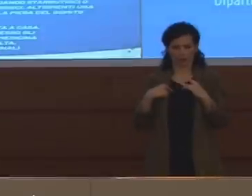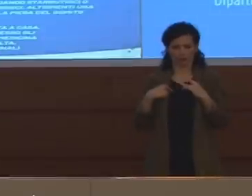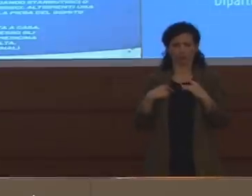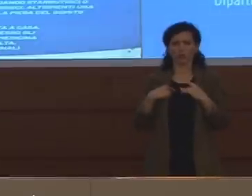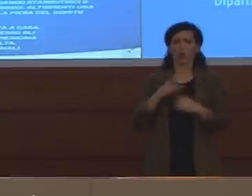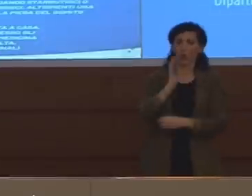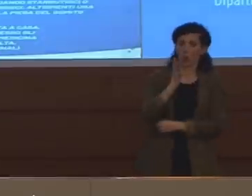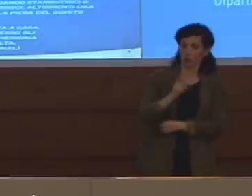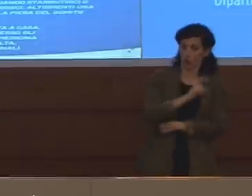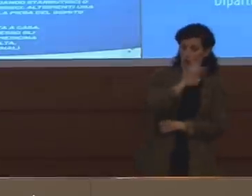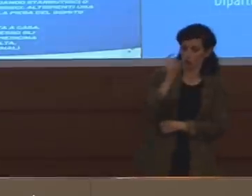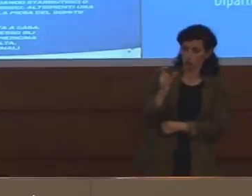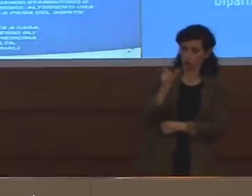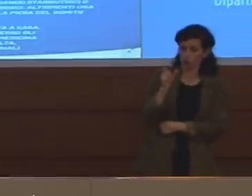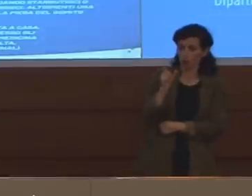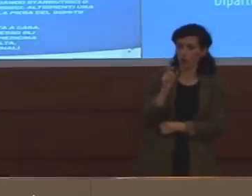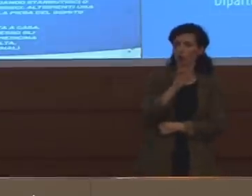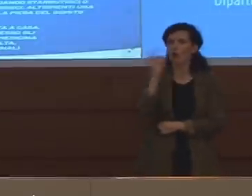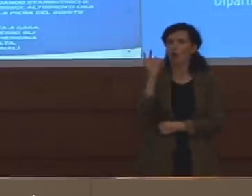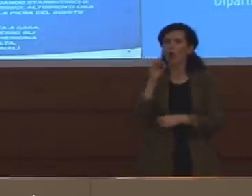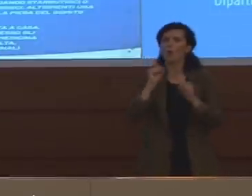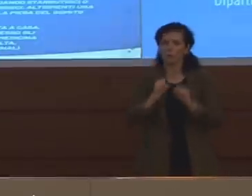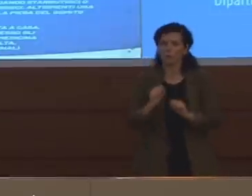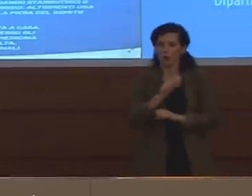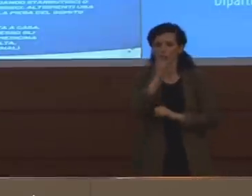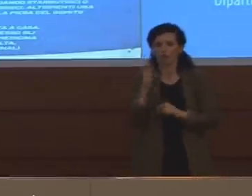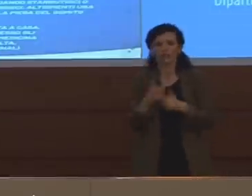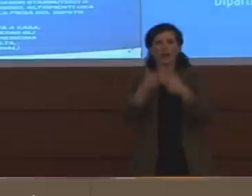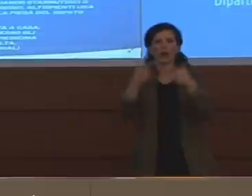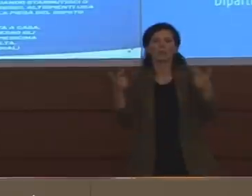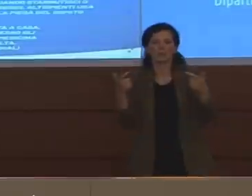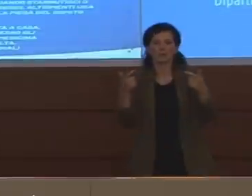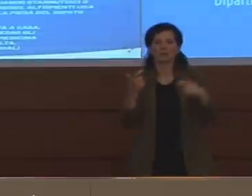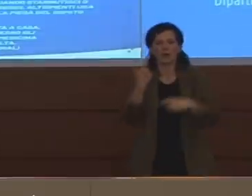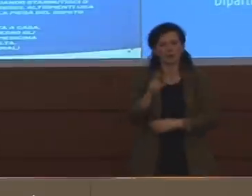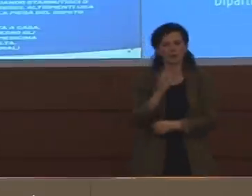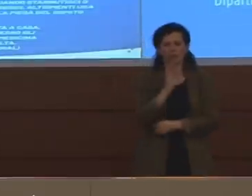giorni o potrebbe essere aumentata, visto che c'è stato qualche caso risultato